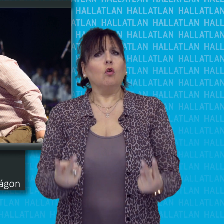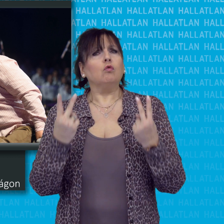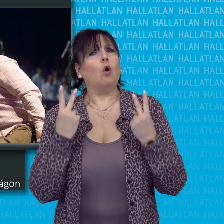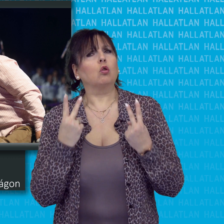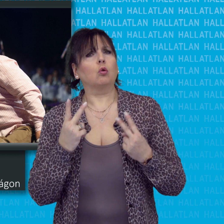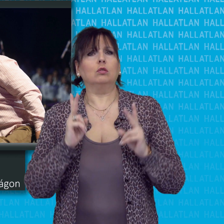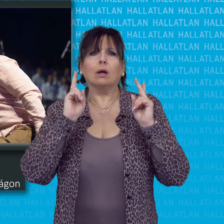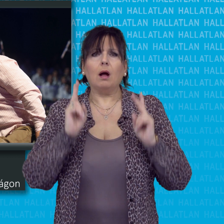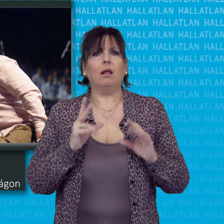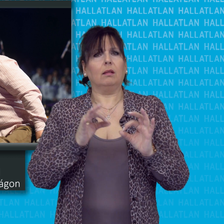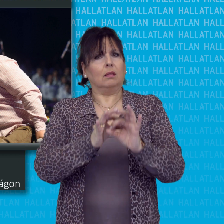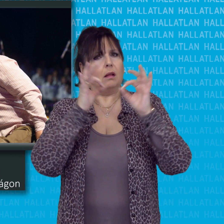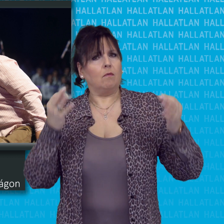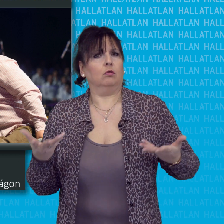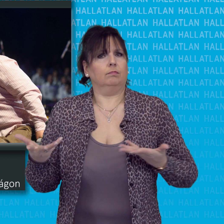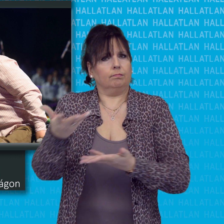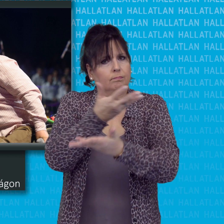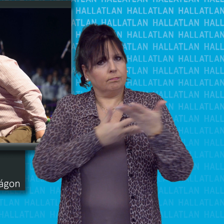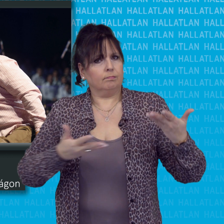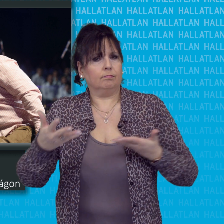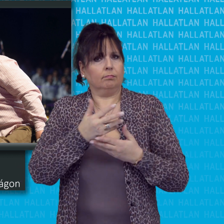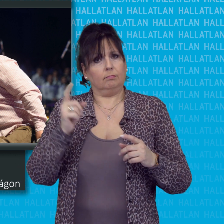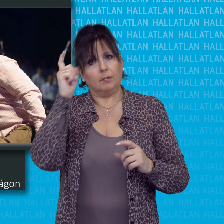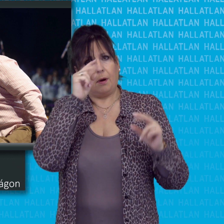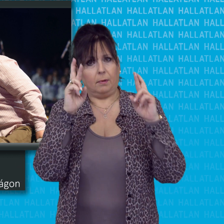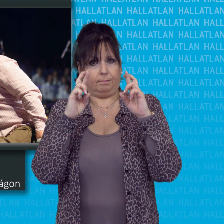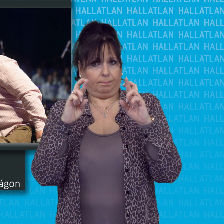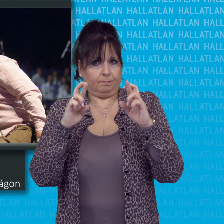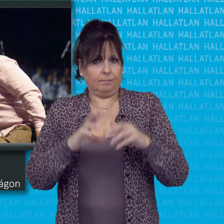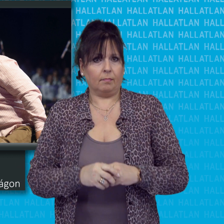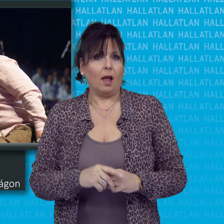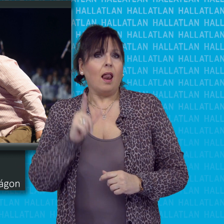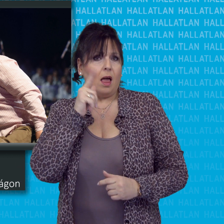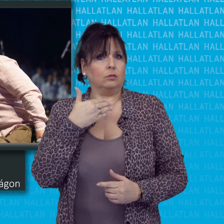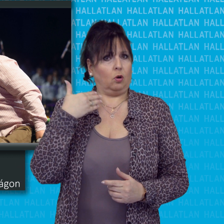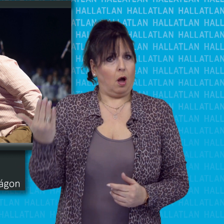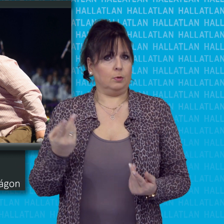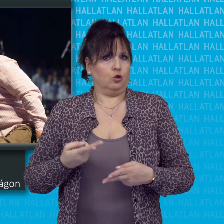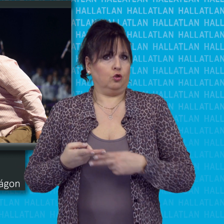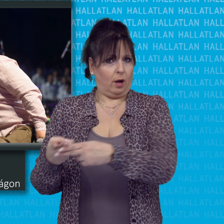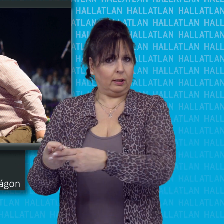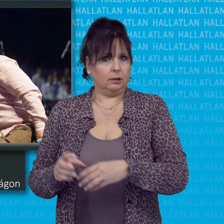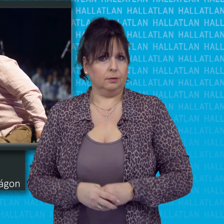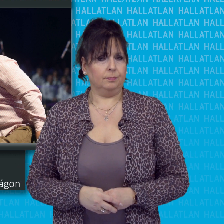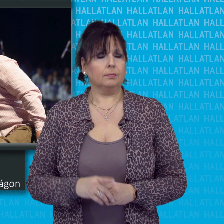Fontos, hogy beszéljünk róla, és bízunk benne, hogy lesz rá lehetőségük.